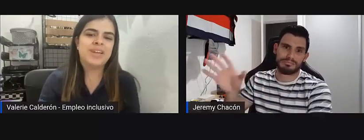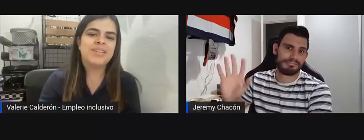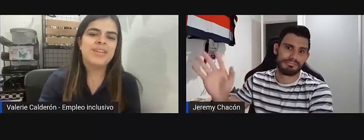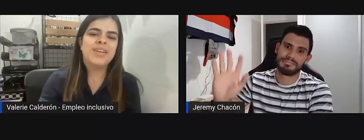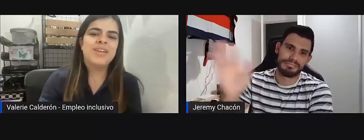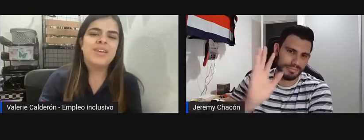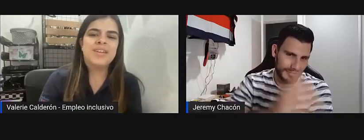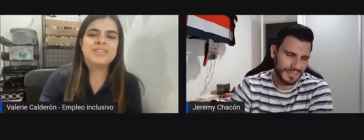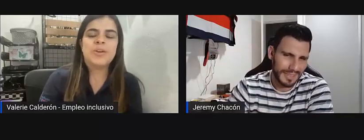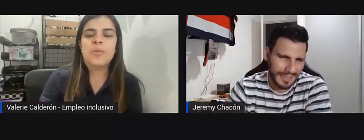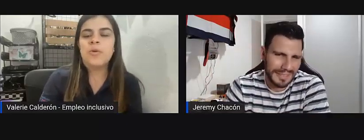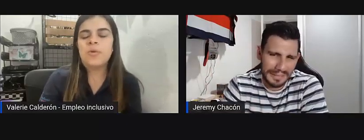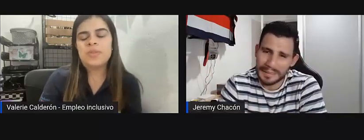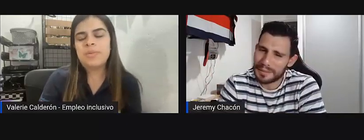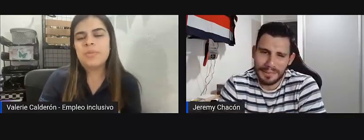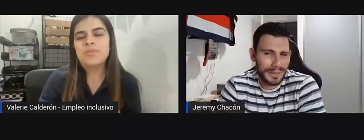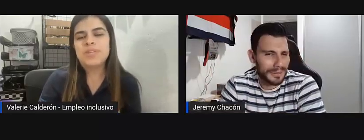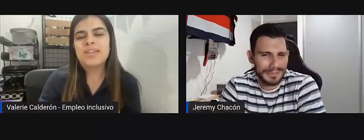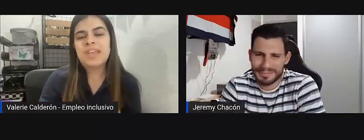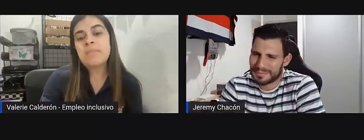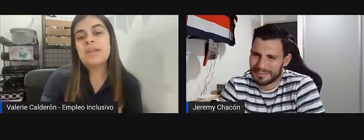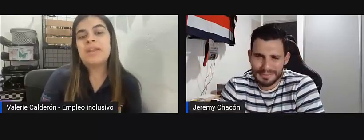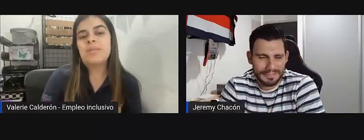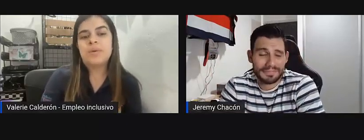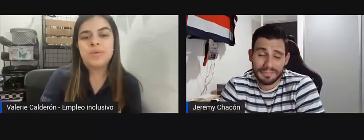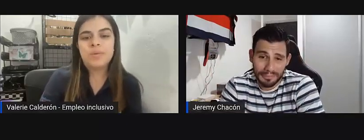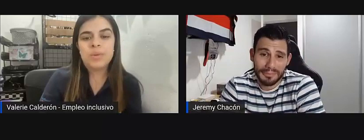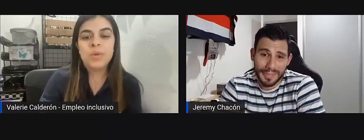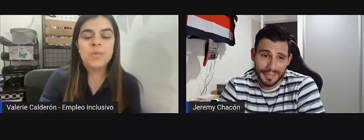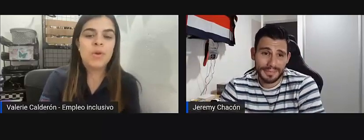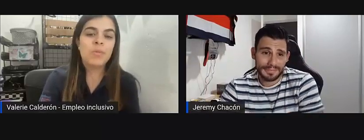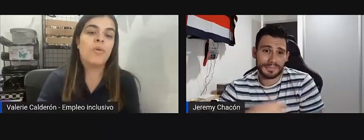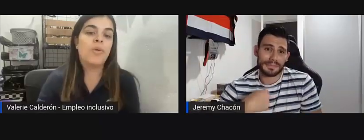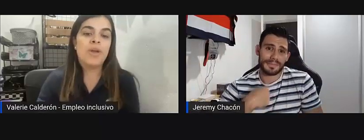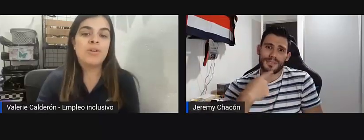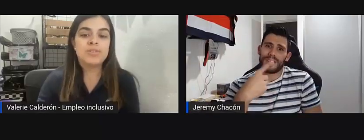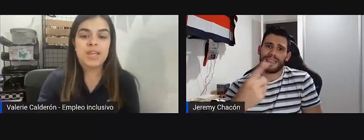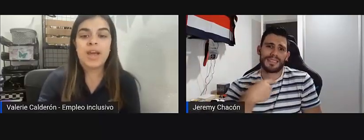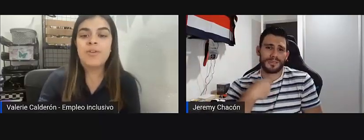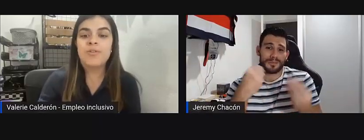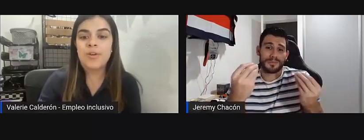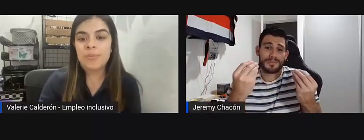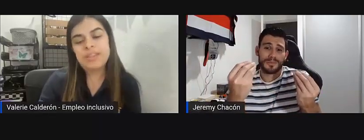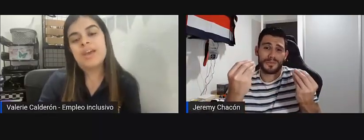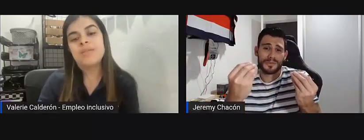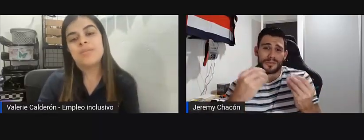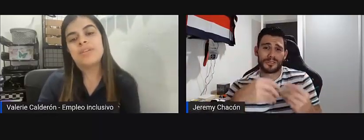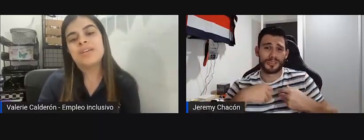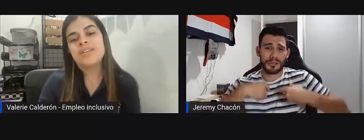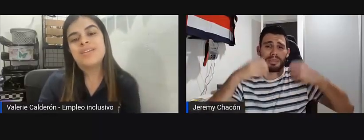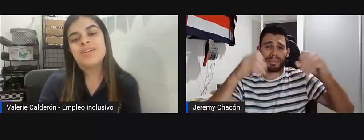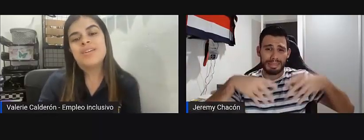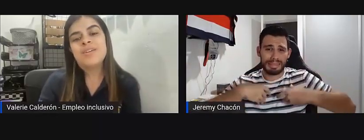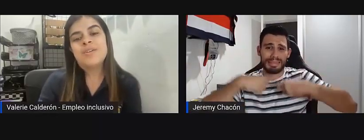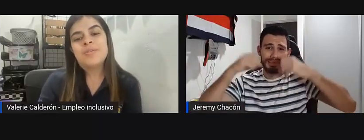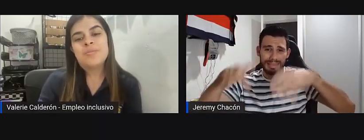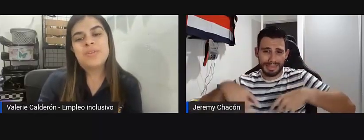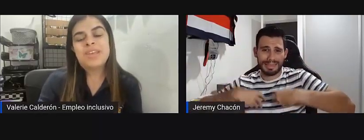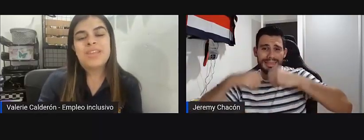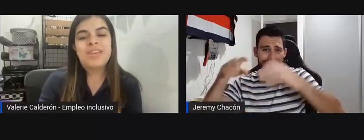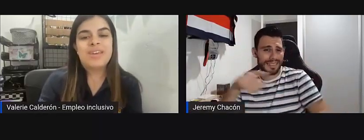es como también Buscar De qué manera puedo puedo uno como aconsejar o recomendar verdad porque ahí